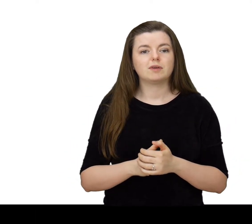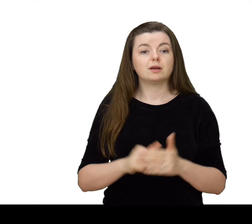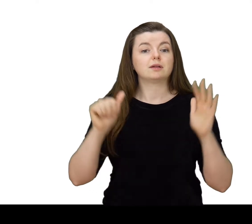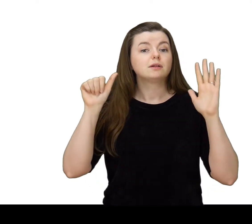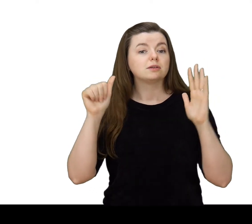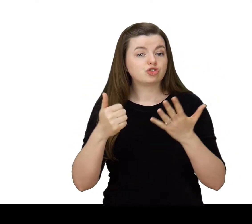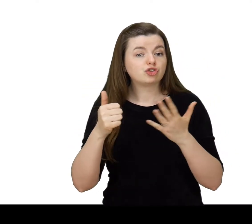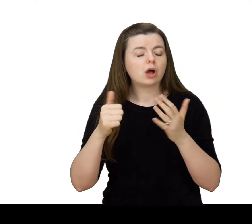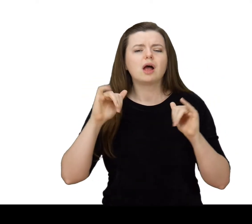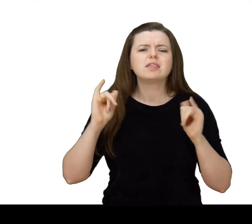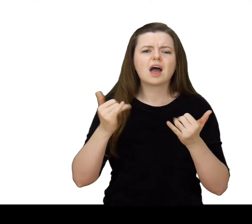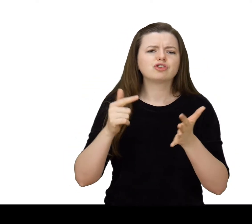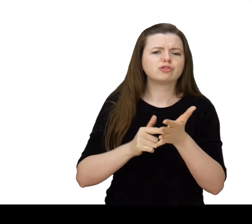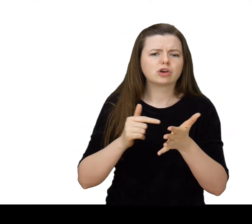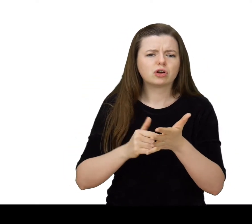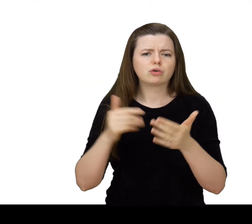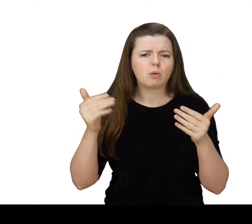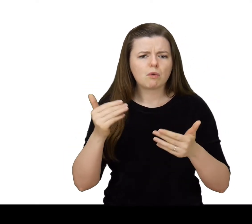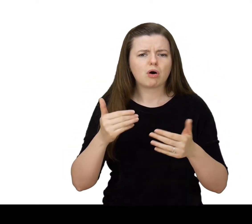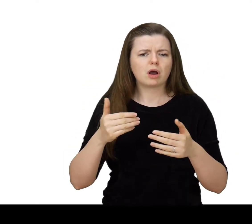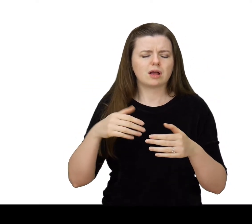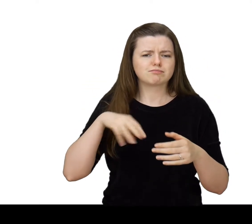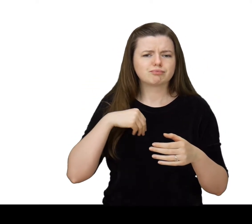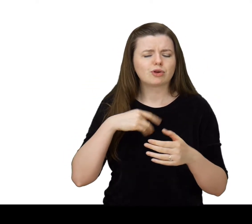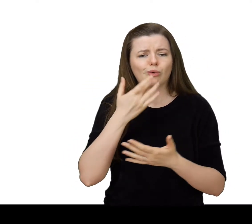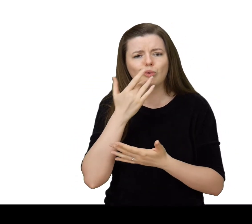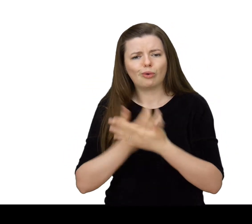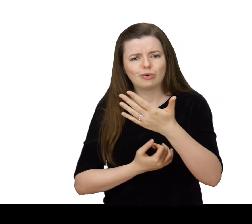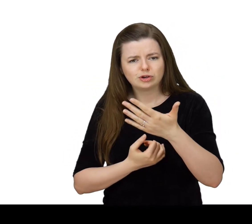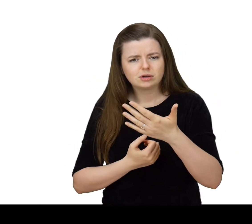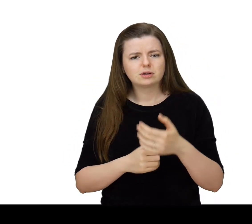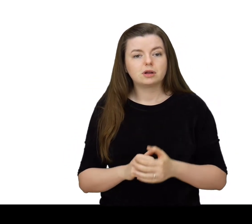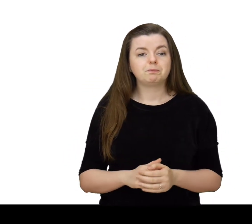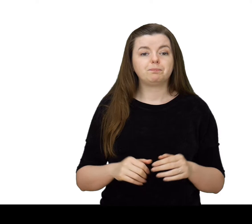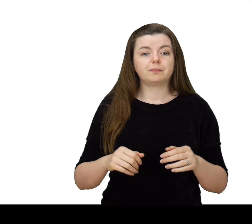Jak często można skorzystać,